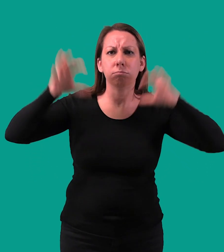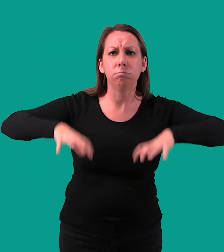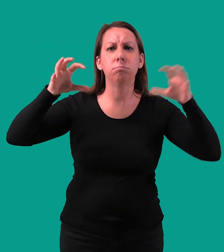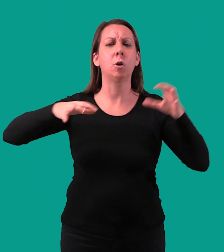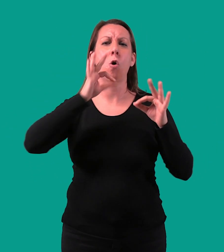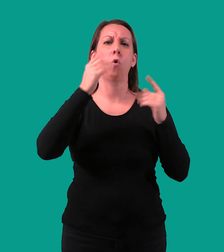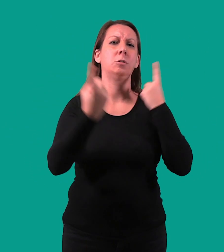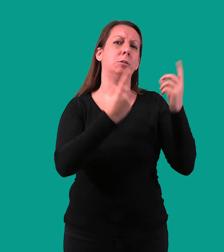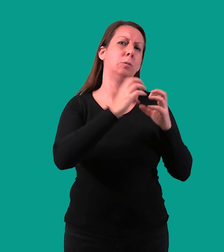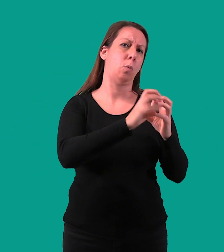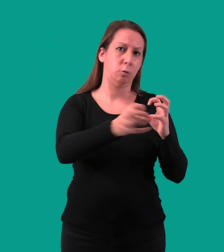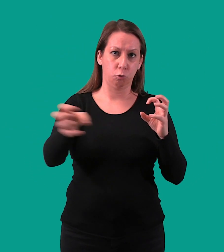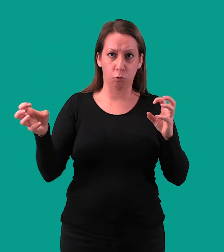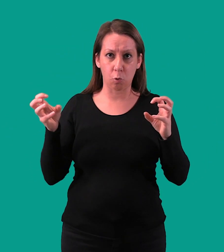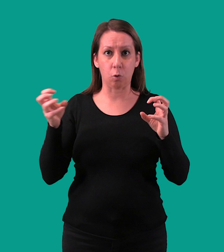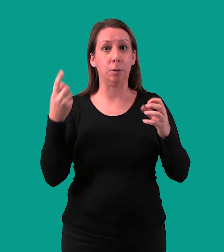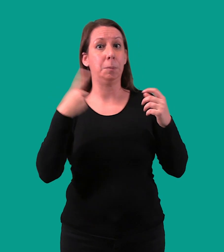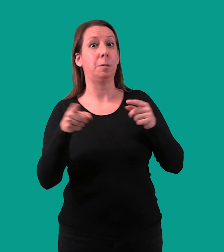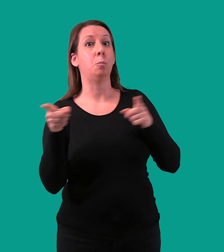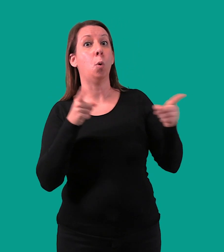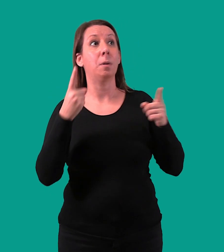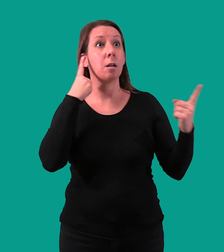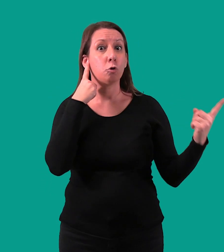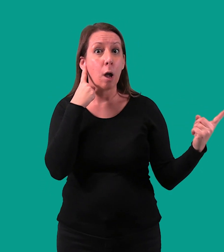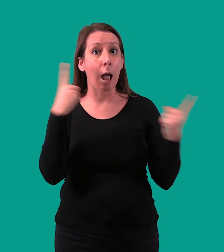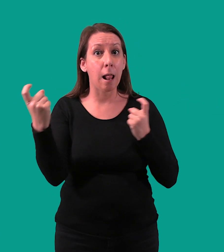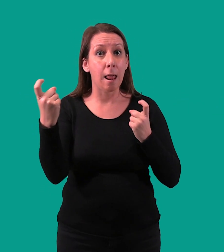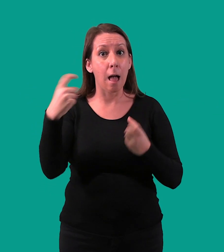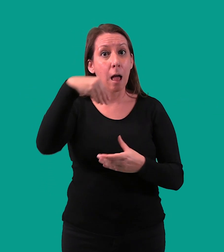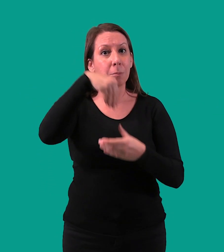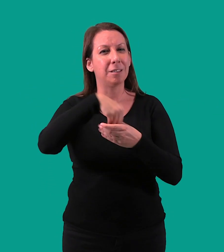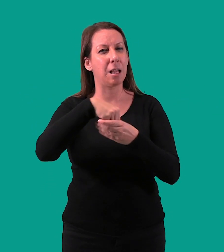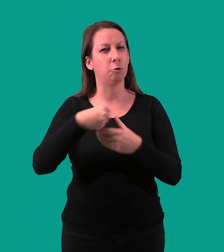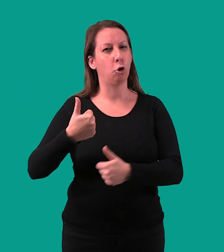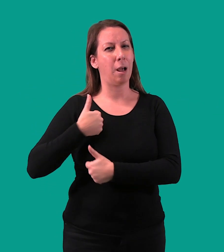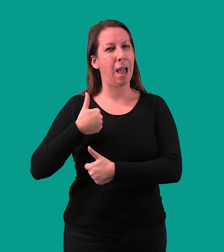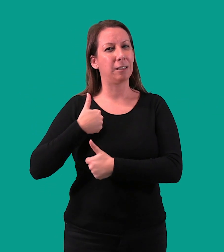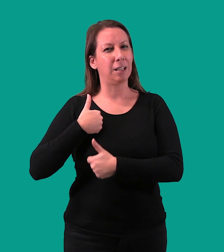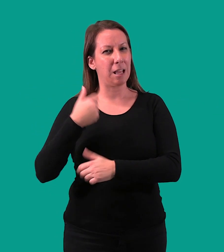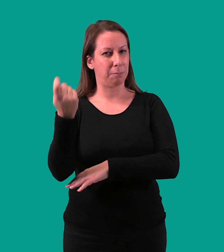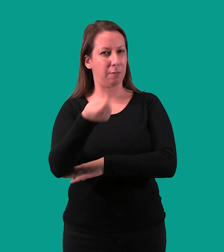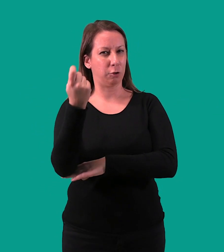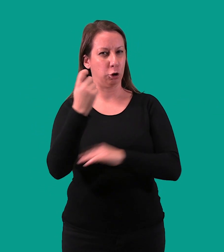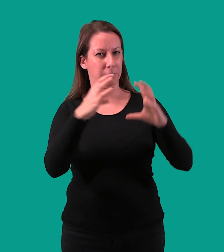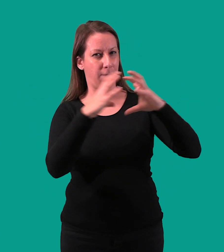danni da tempesta e molte altre situazioni. Non appena suona la sirena dei vigili del fuoco, tutti